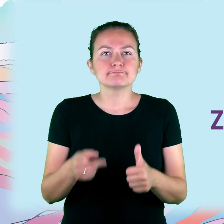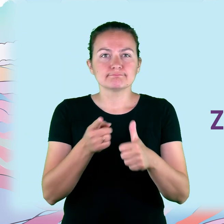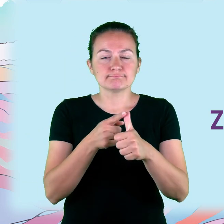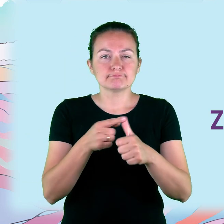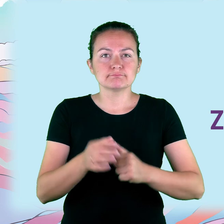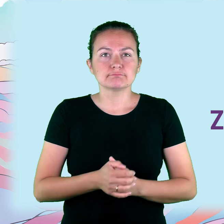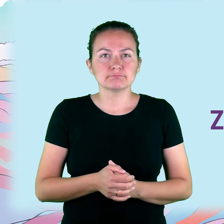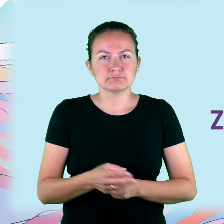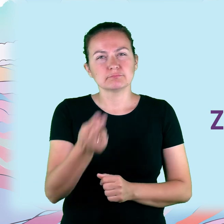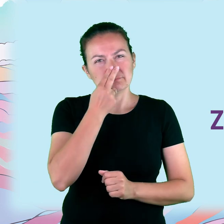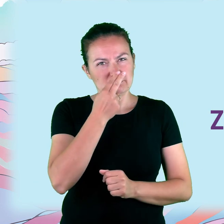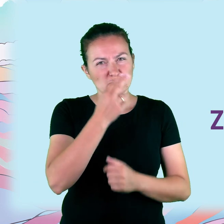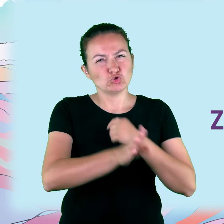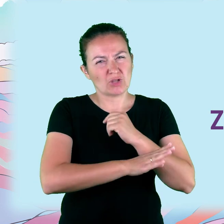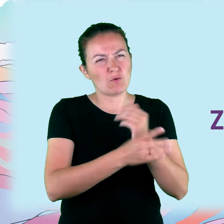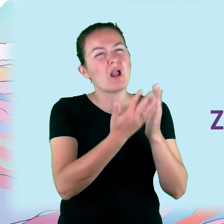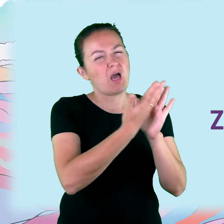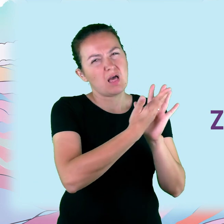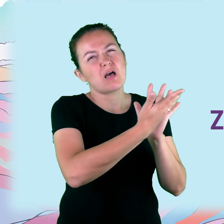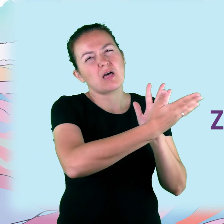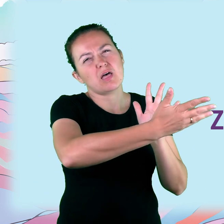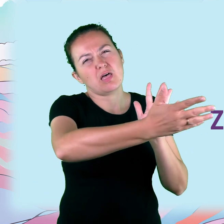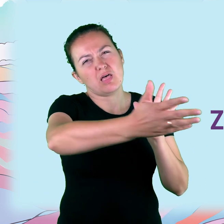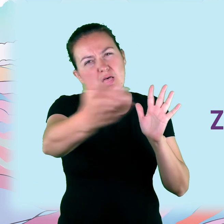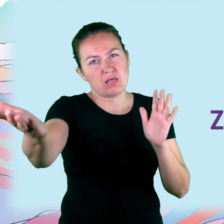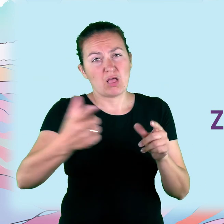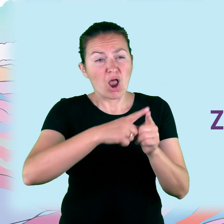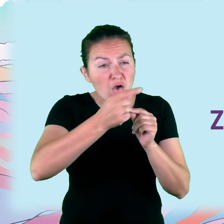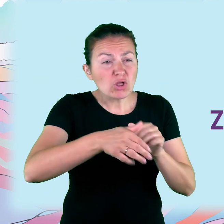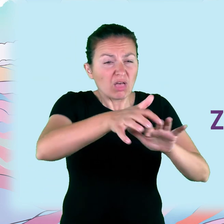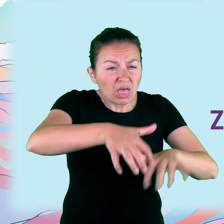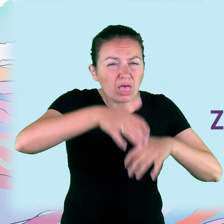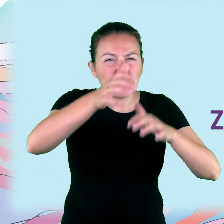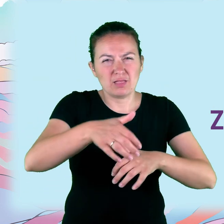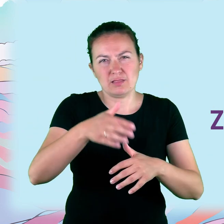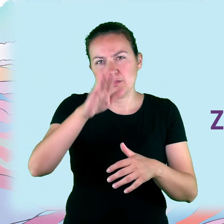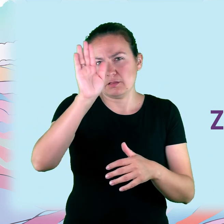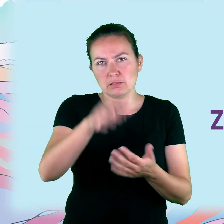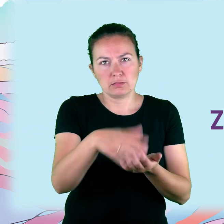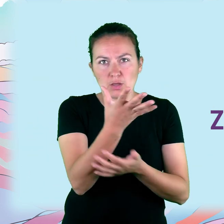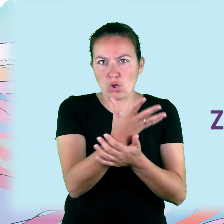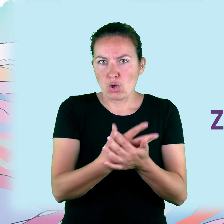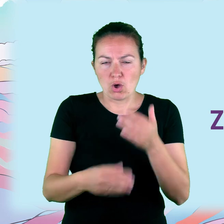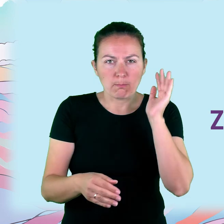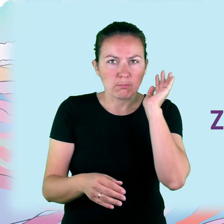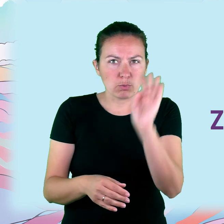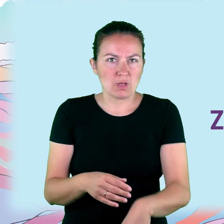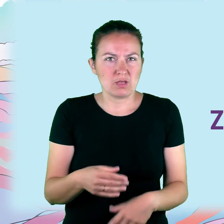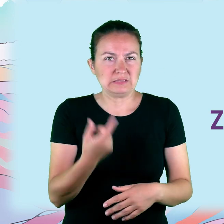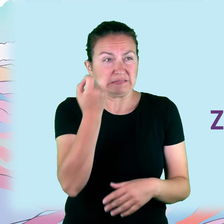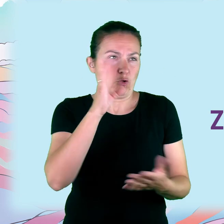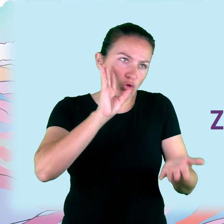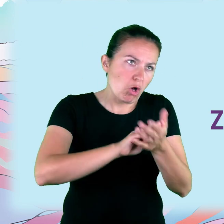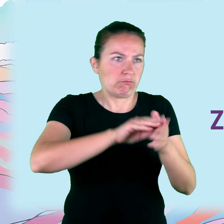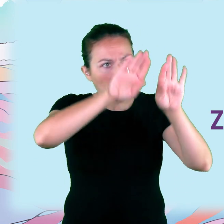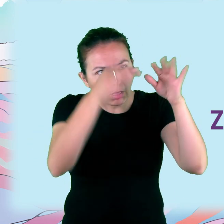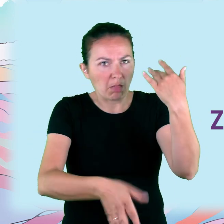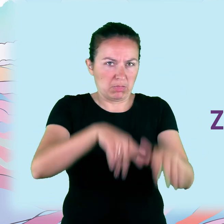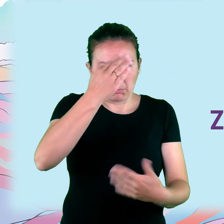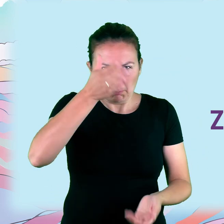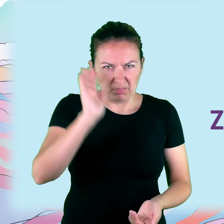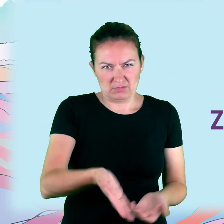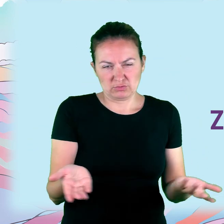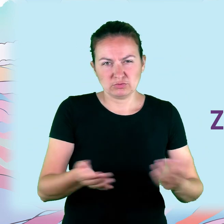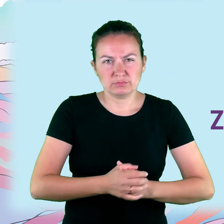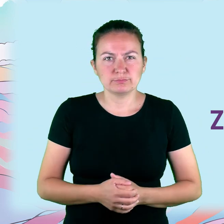1. Zobacz ile tu drzew. Grabienie liści nie ma sensu. Walczysz z wiatrakami. Zaraz znowu będzie ich mnóstwo.